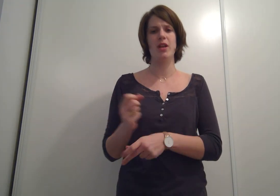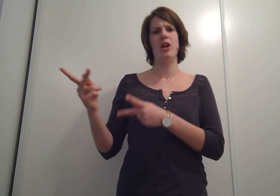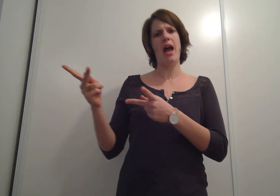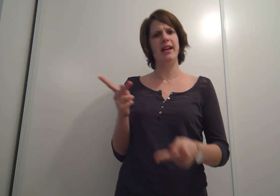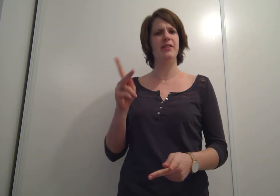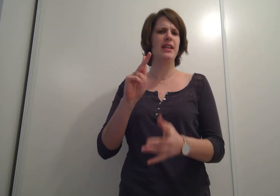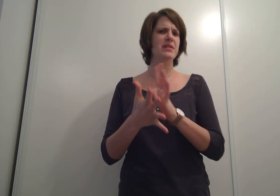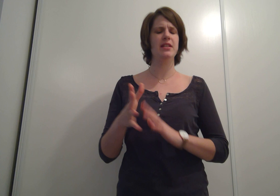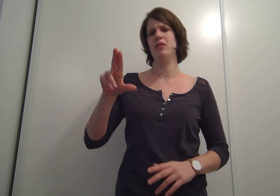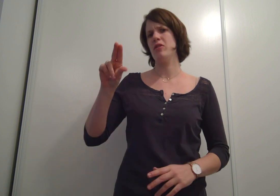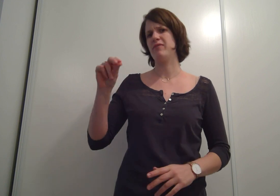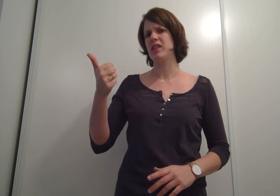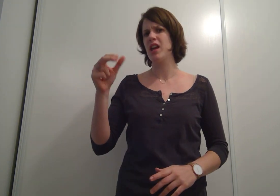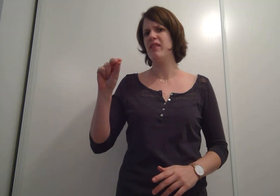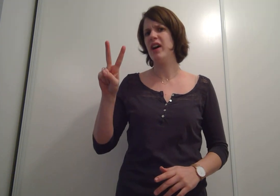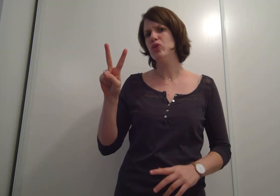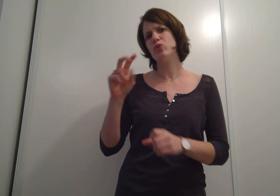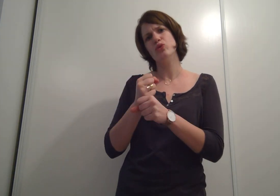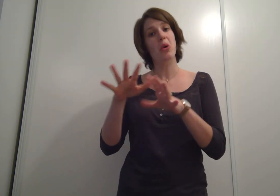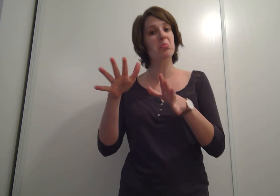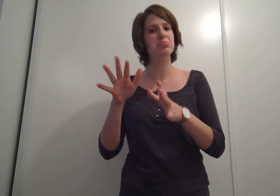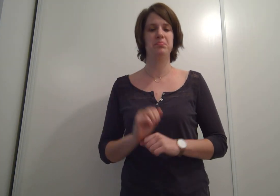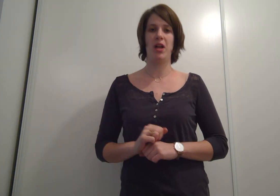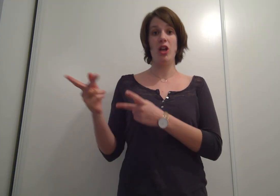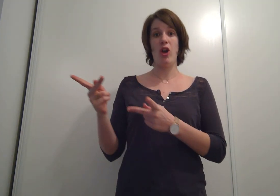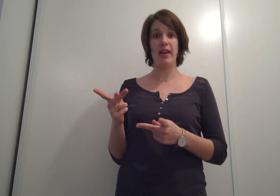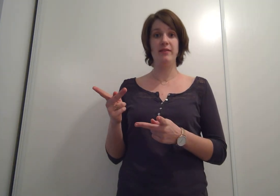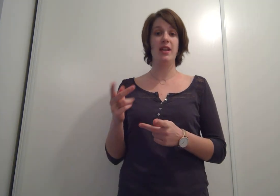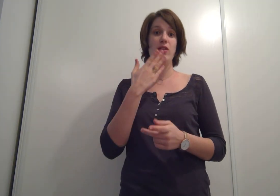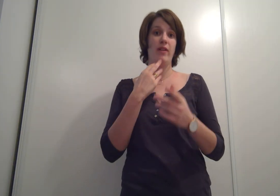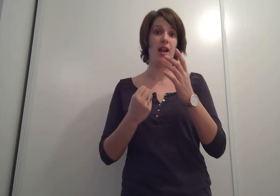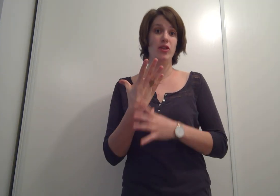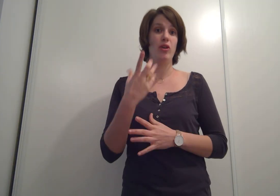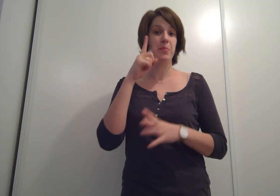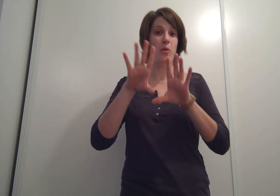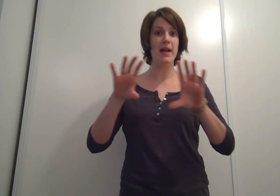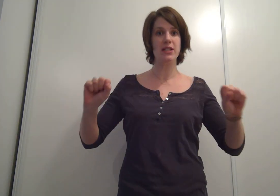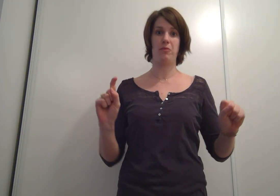Je suis arrivée au Kap Signes vers 21 ou 22 ans. Je suis arrivée à Louvain-la-Neuve pour mon master.